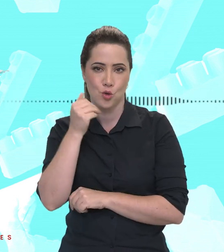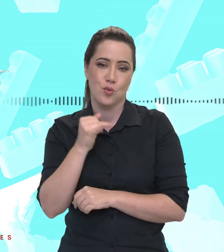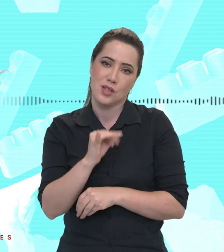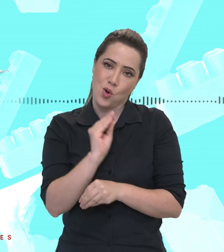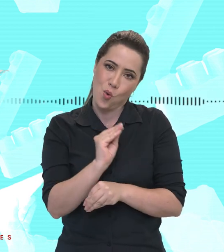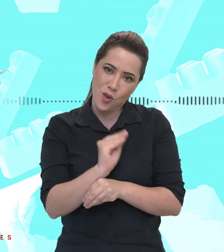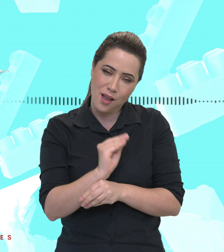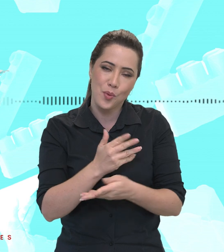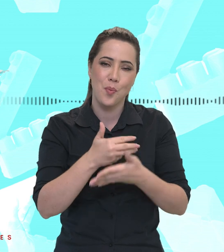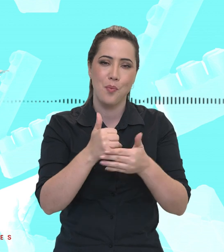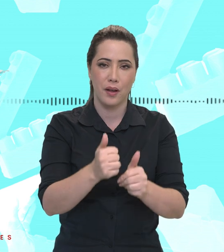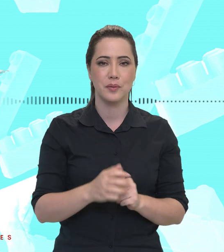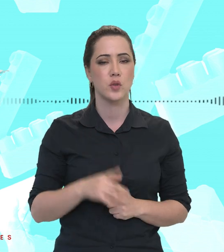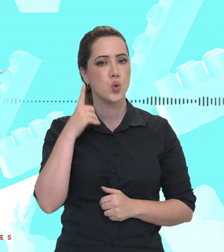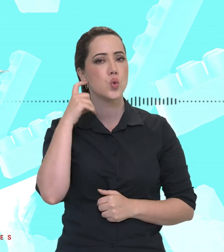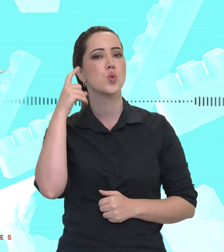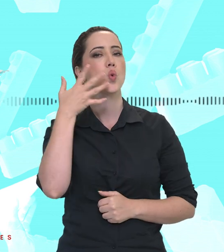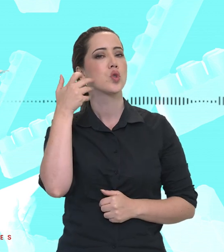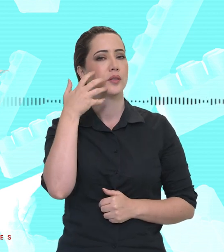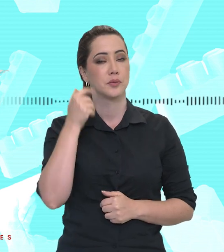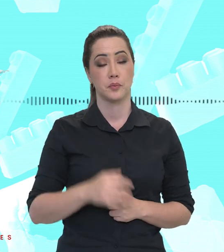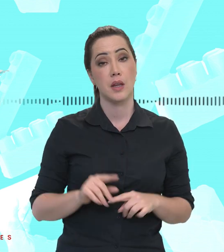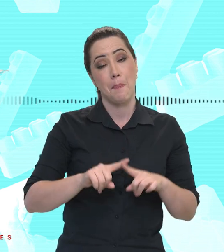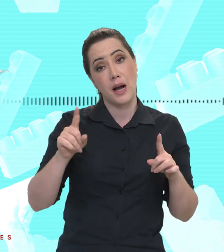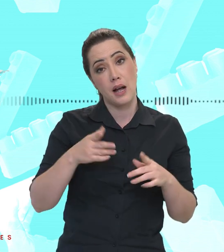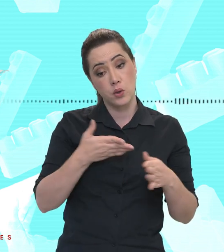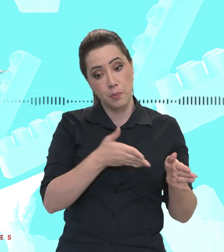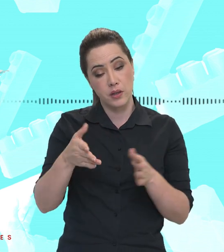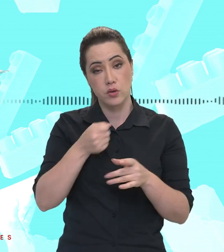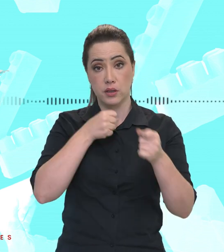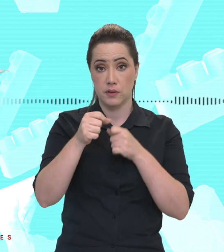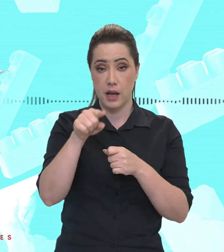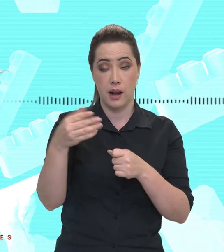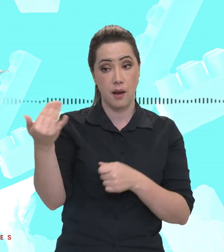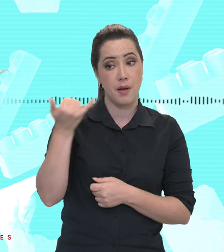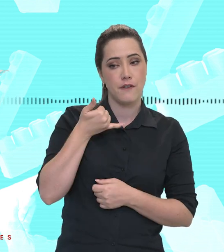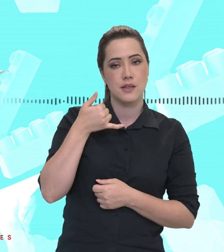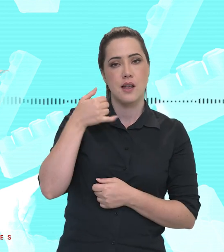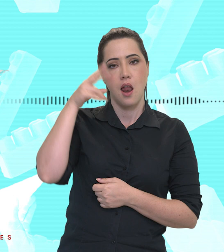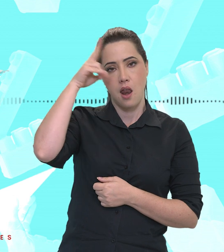[som de vários gatinhos miando] [Patrícia] Só que, durante a entrevista, ela me lembra de um pequeno grande detalhe.